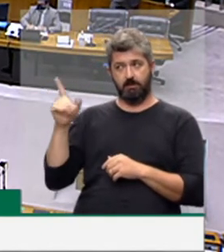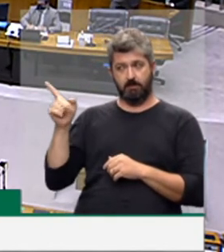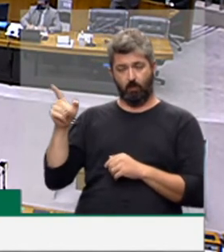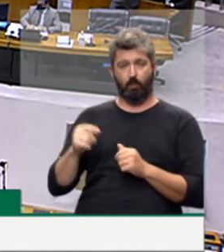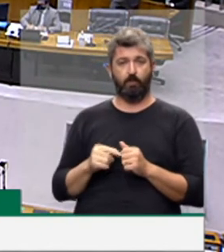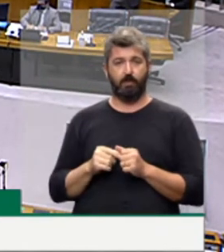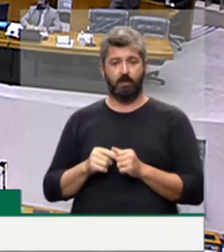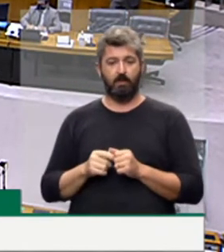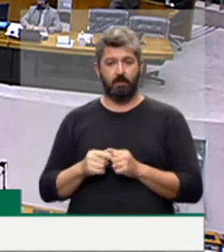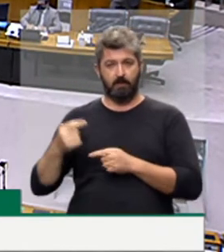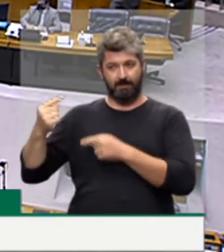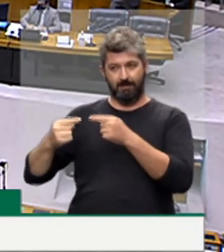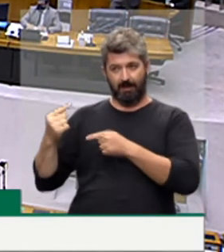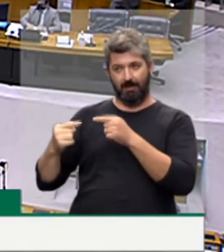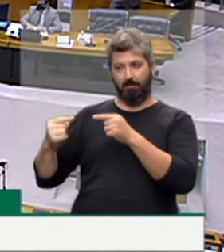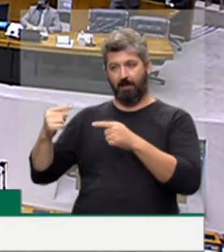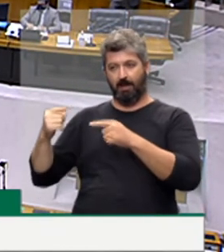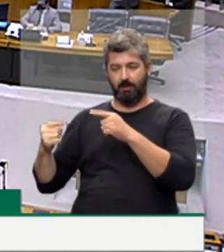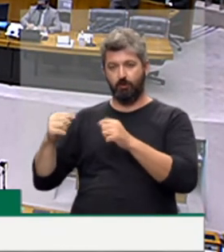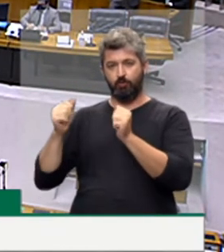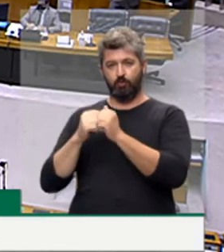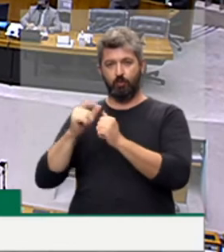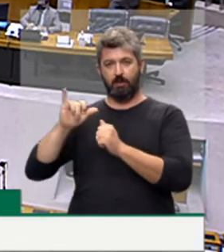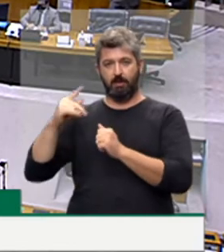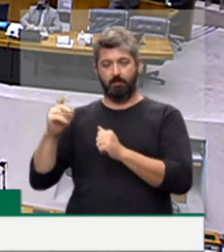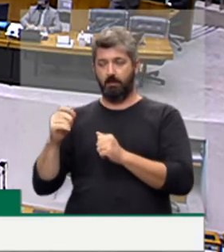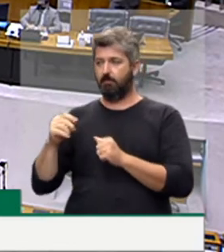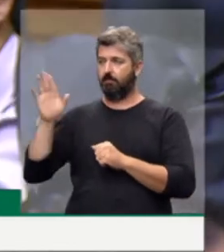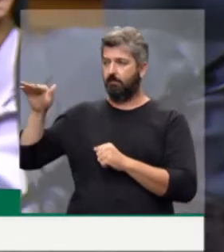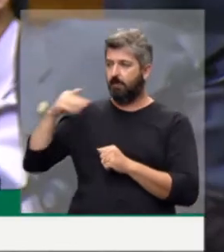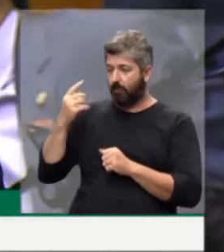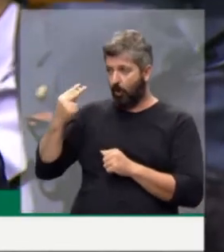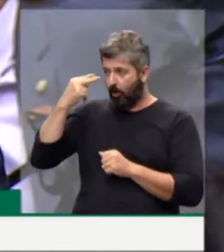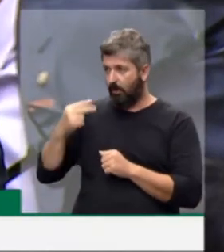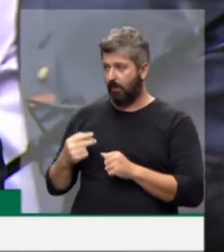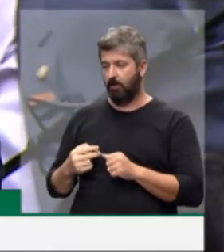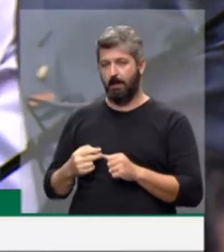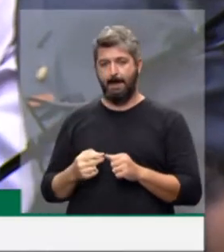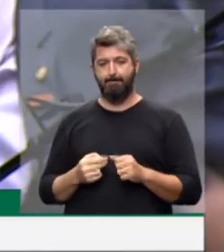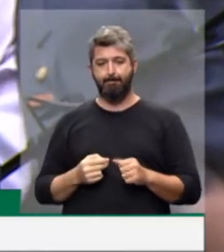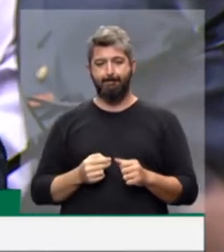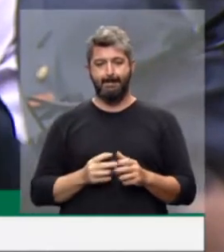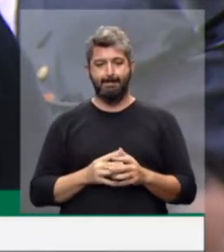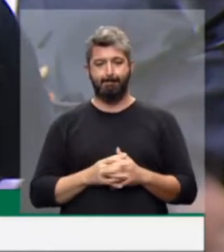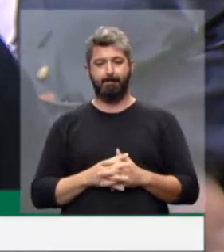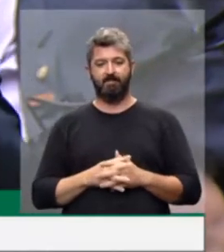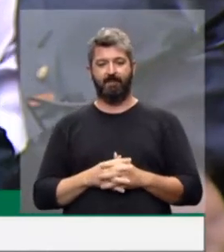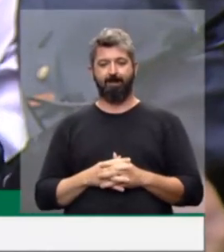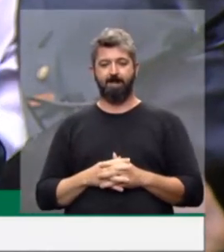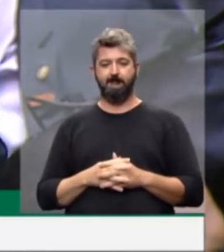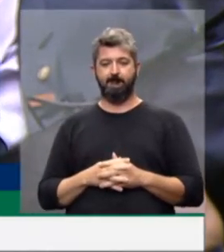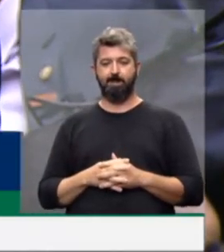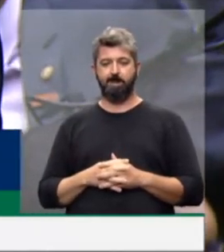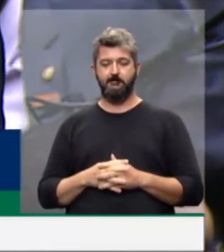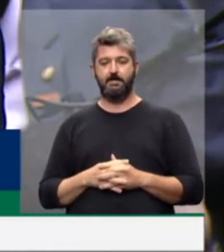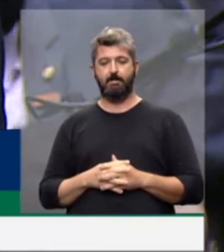ACABOU DE FALAR UMA COISA NO FINAL DA FALA DELE QUE É MUITO TEM PERTINENTE, ARNALDO, EU PEDIRIA ATENÇÃO DE VOSSA EXCELÊNCIA QUE ESTÁ NO